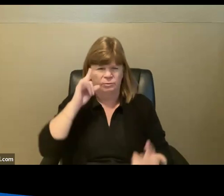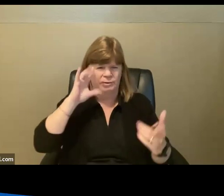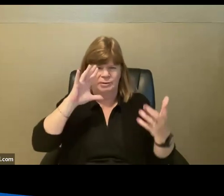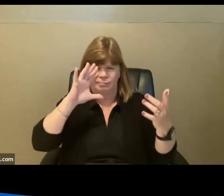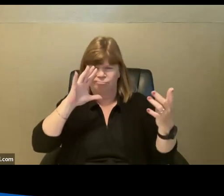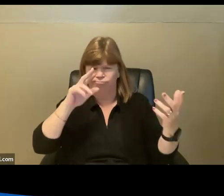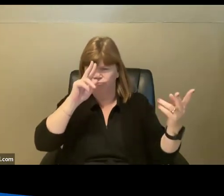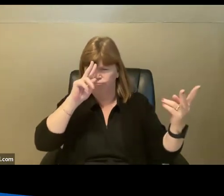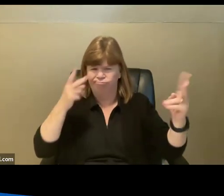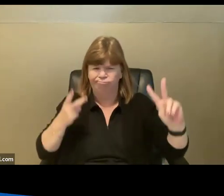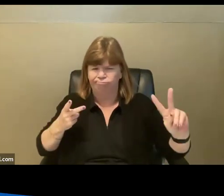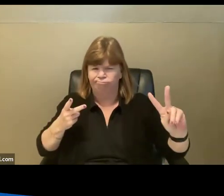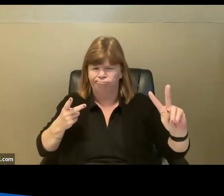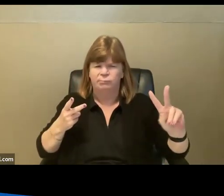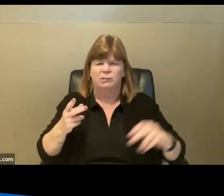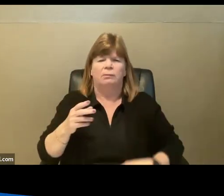A menudo a las personas se les da…